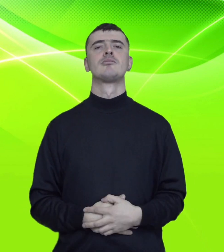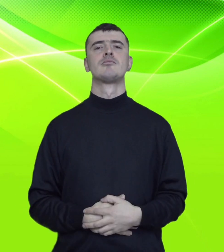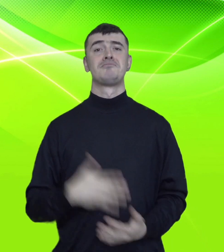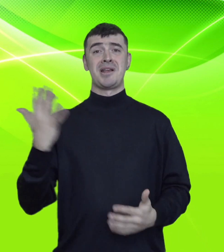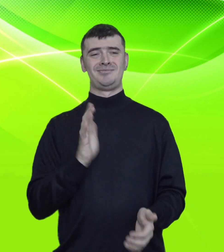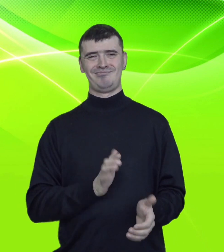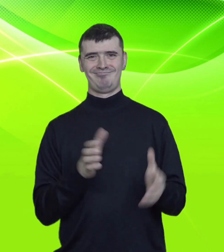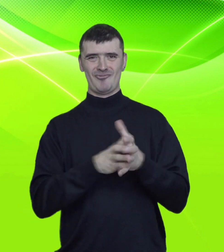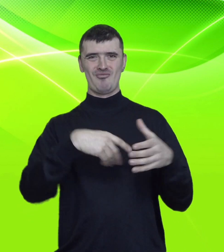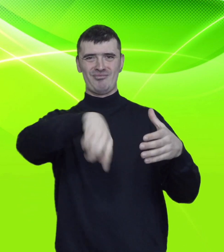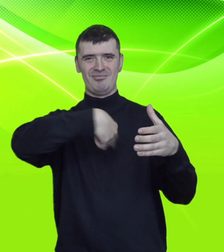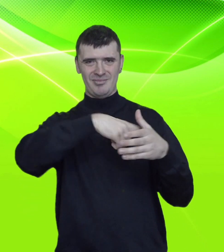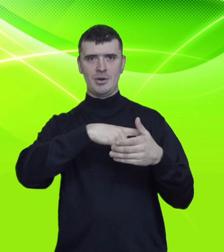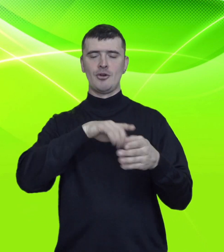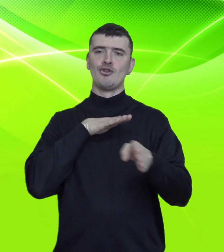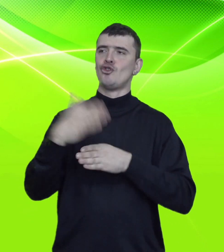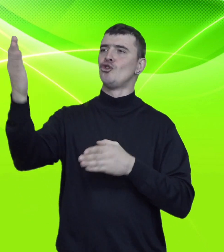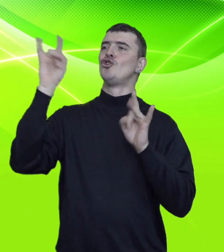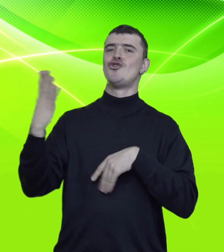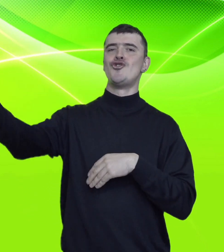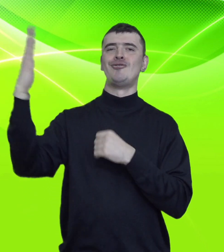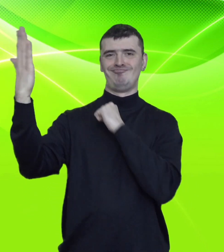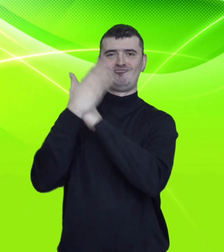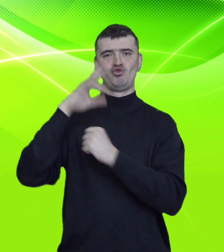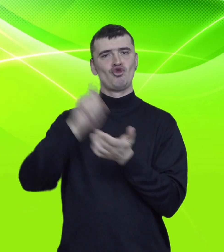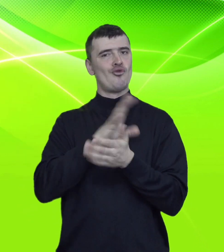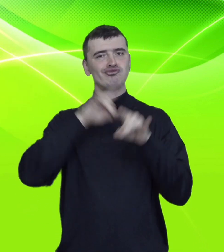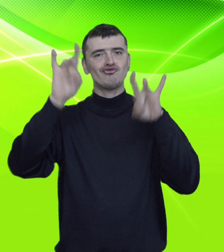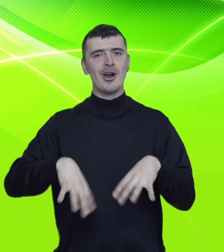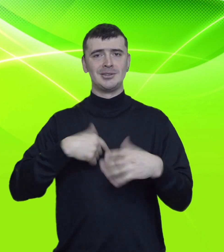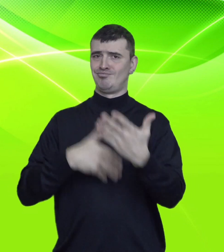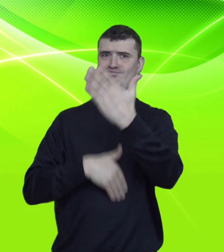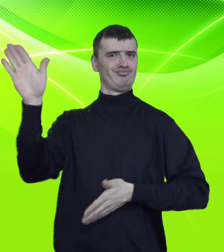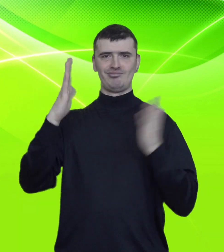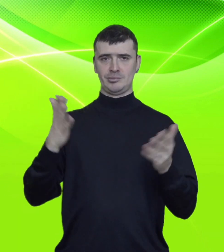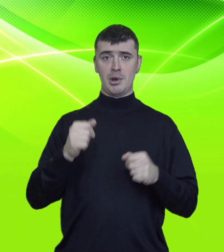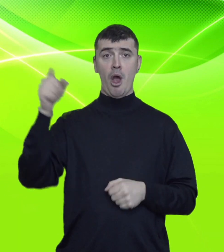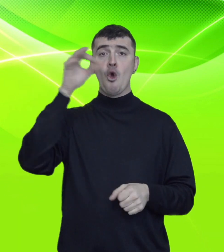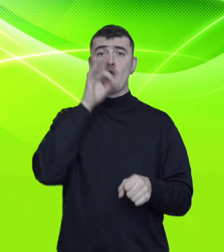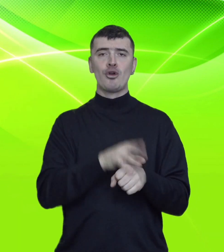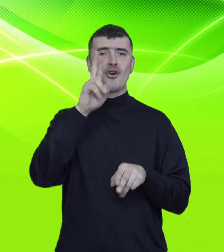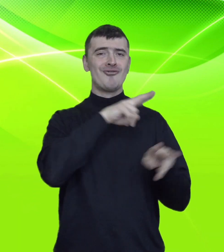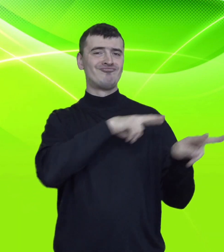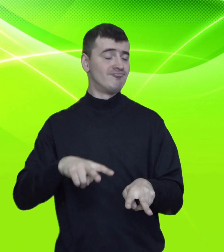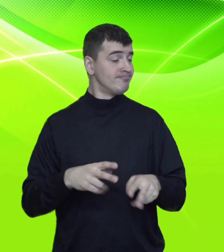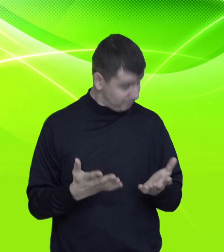Если компания не исполнила это решение, уполномоченный выдает гражданину удостоверение,